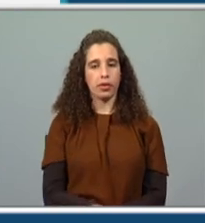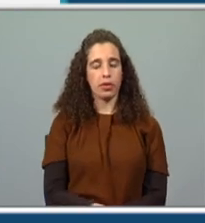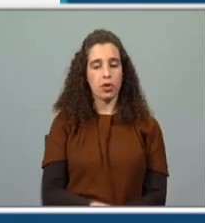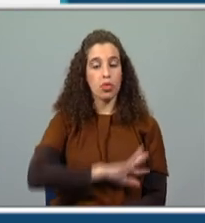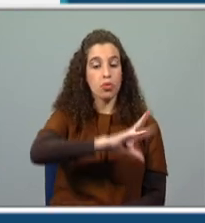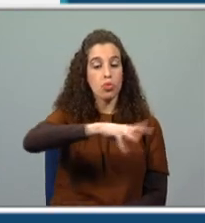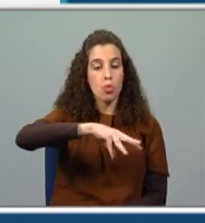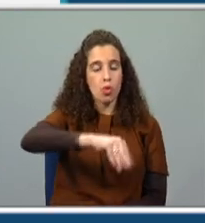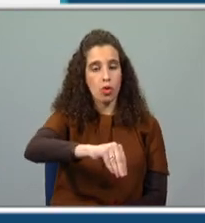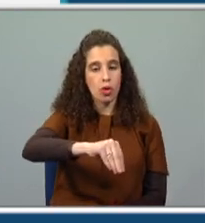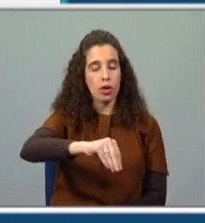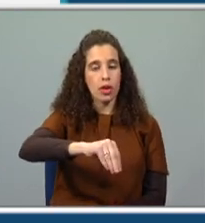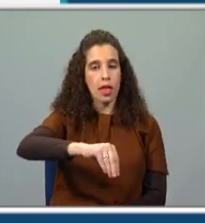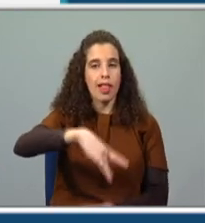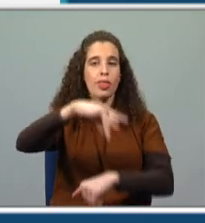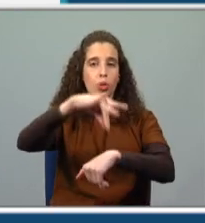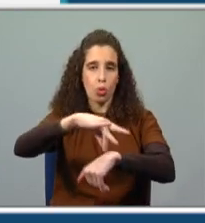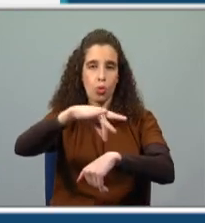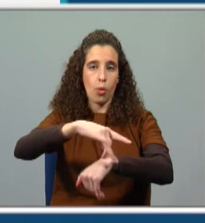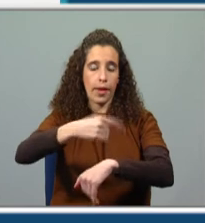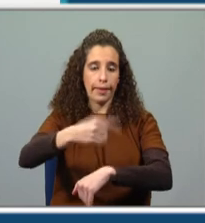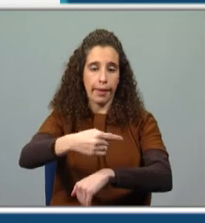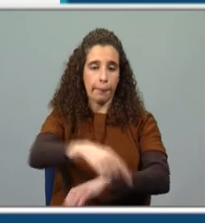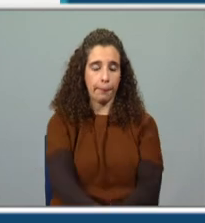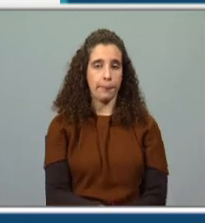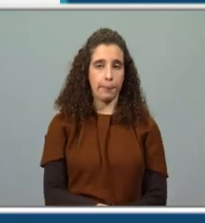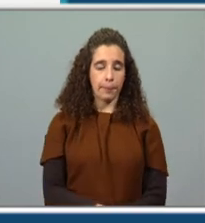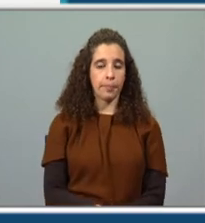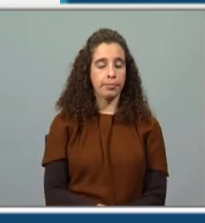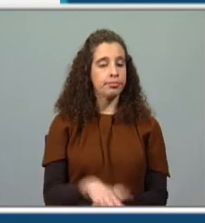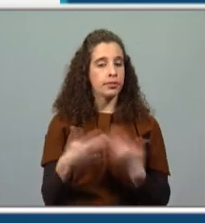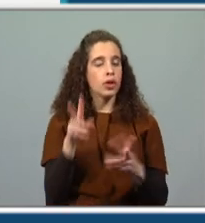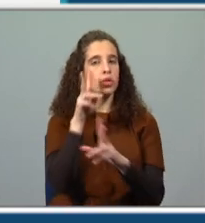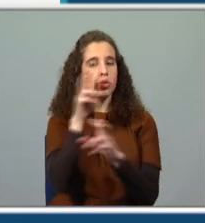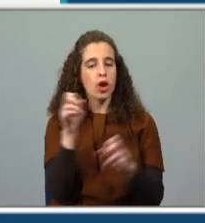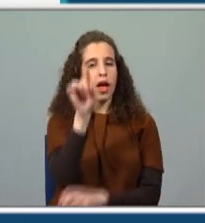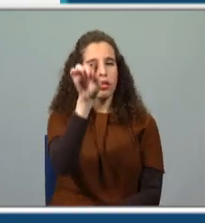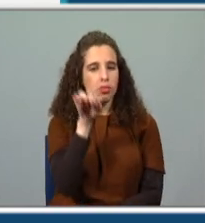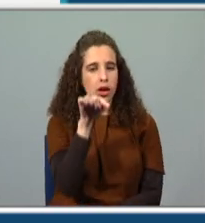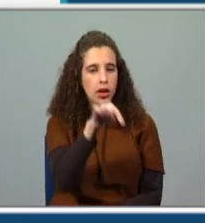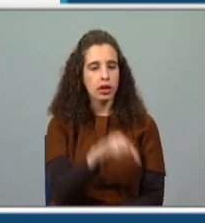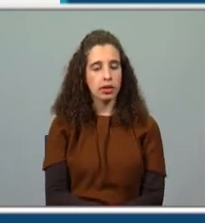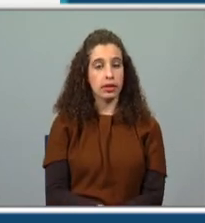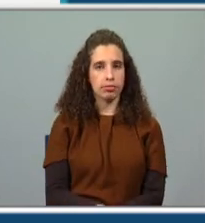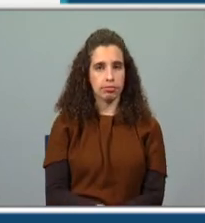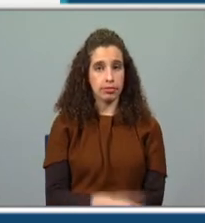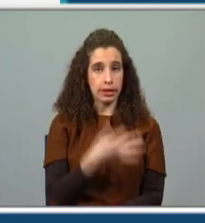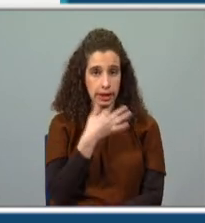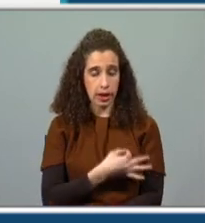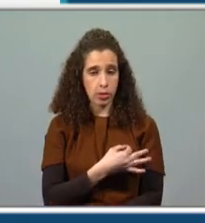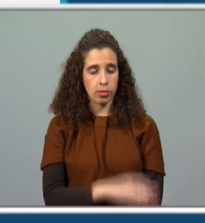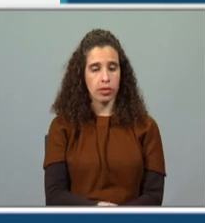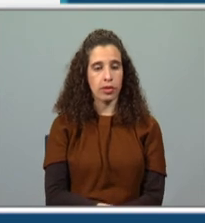mundo está Estaria doente encontramos interjeições aqui certo 世界會生病我們在這裡找到感嘆詞